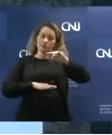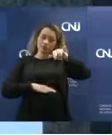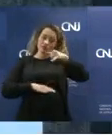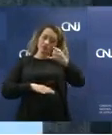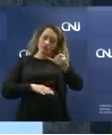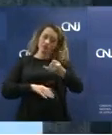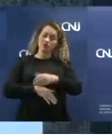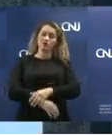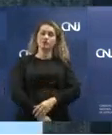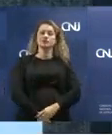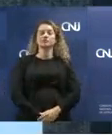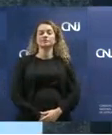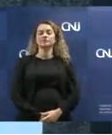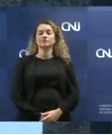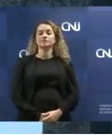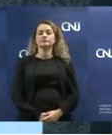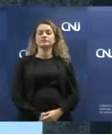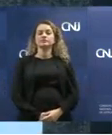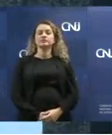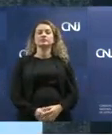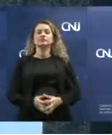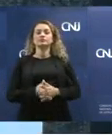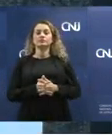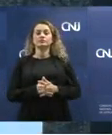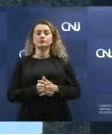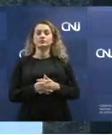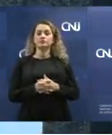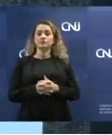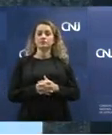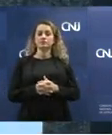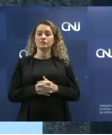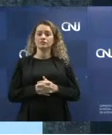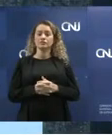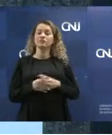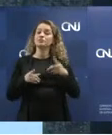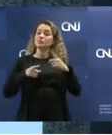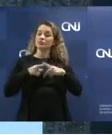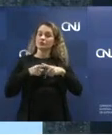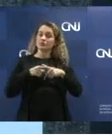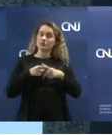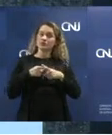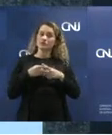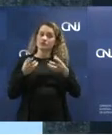Temos esse evento e depois o outro por essa razão. Eu queria saudar todos os meus conselheiros,